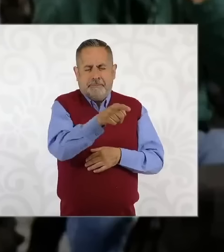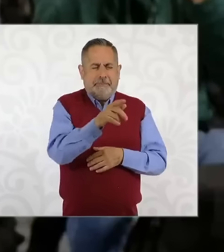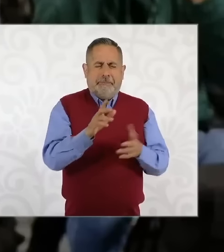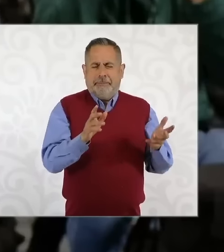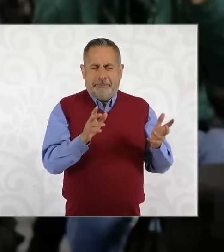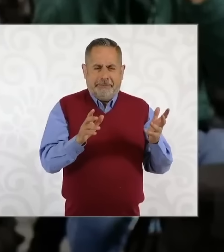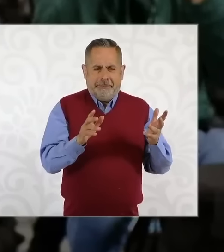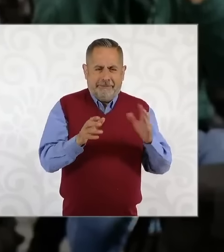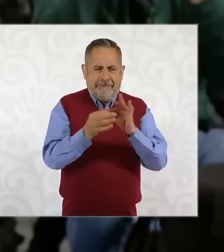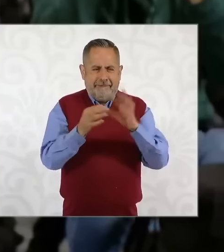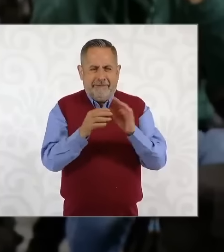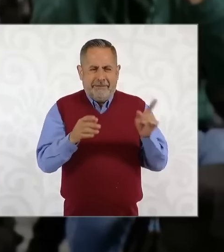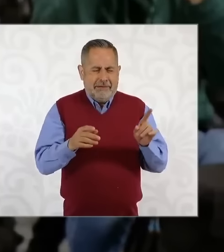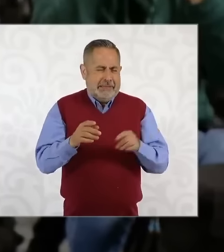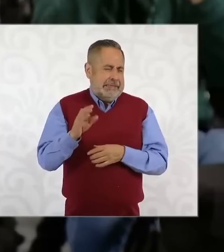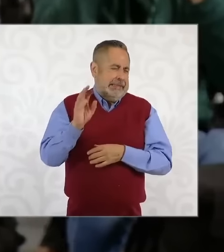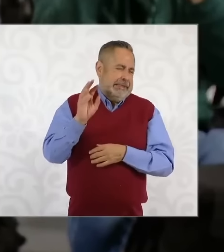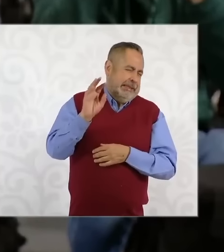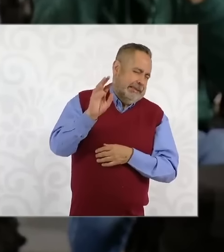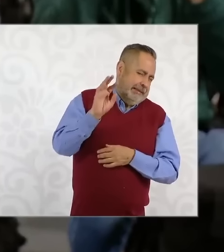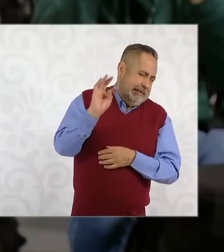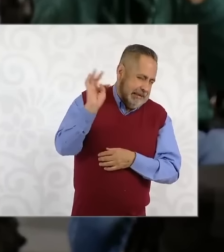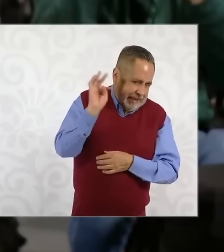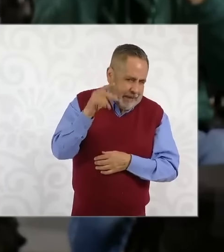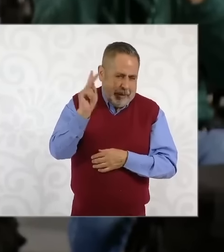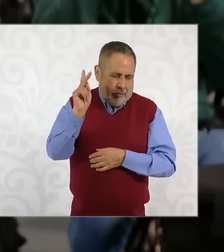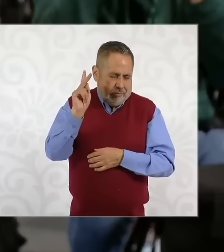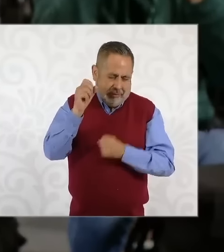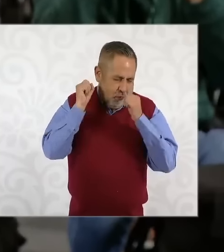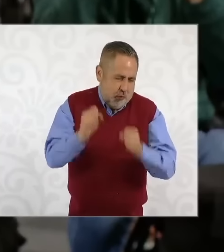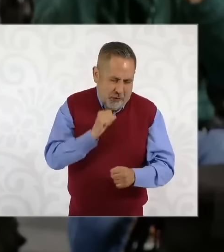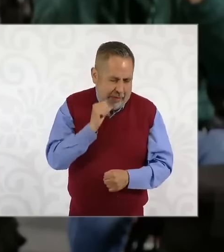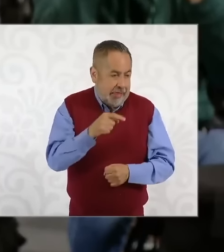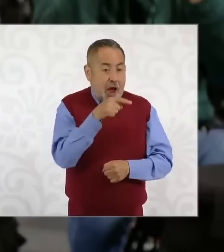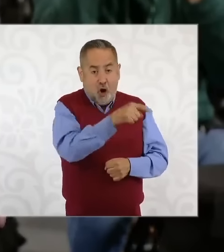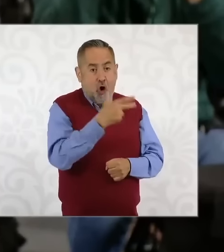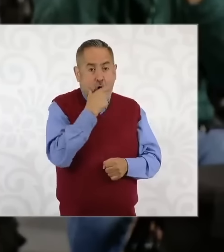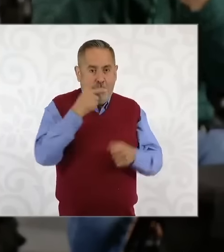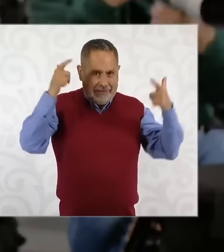el clásico, suponiendo, sin conceder, eh, que fuese cierto lo que menciona relacionado la fuente